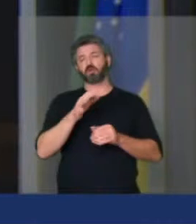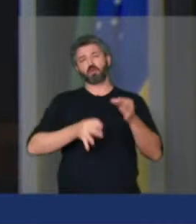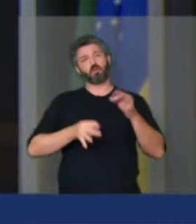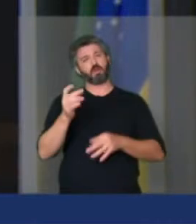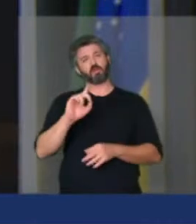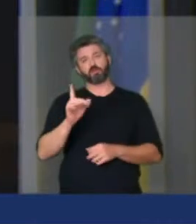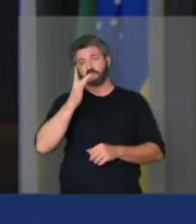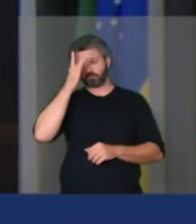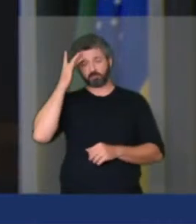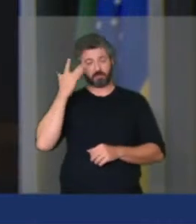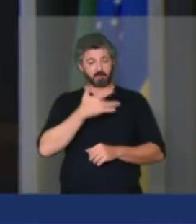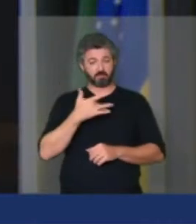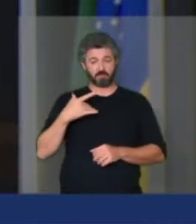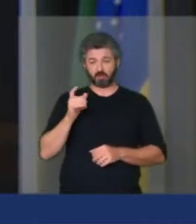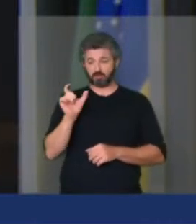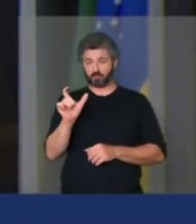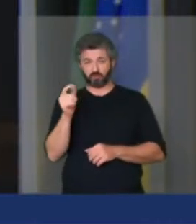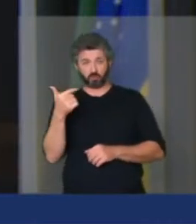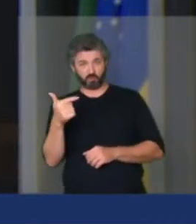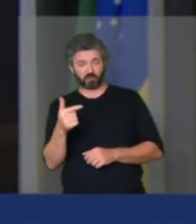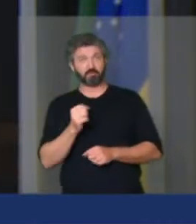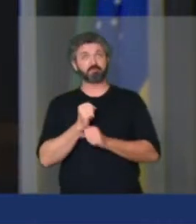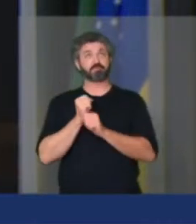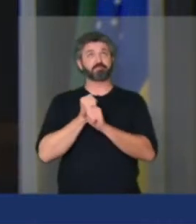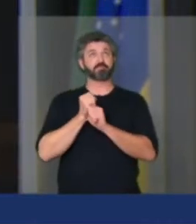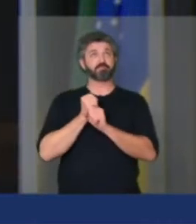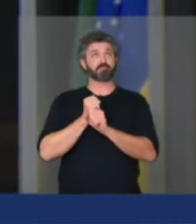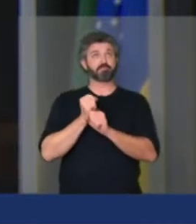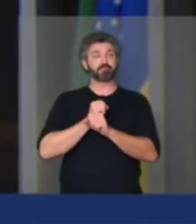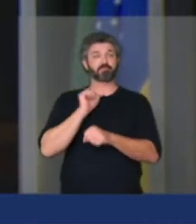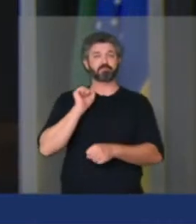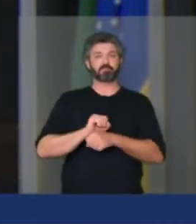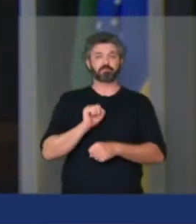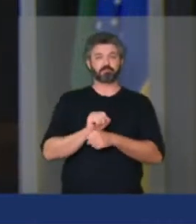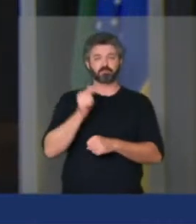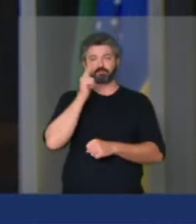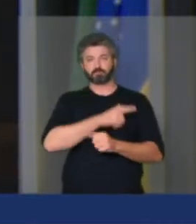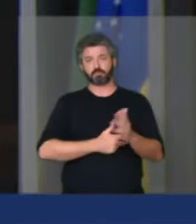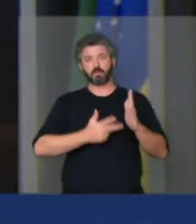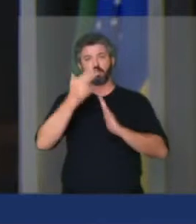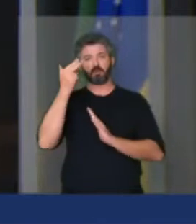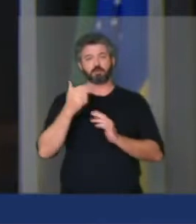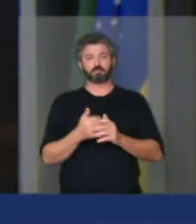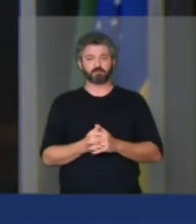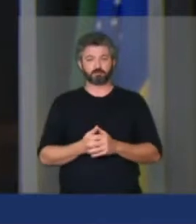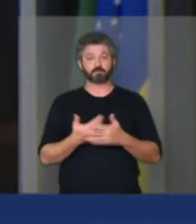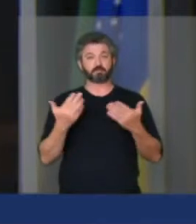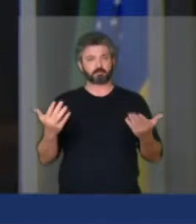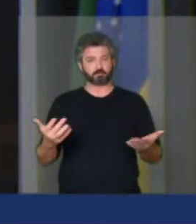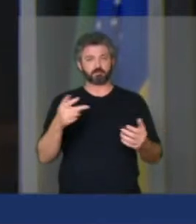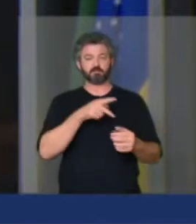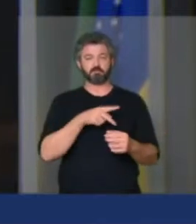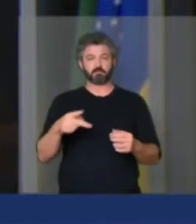SAÚDE FICAR ANOS ESPERANDO O PROCEDIMENTO. E AÍ COMO PRESIDENTE DA FRENTE PARLAMENTAR EM DEFESA DAS CIRURGIAS ELETIVAS, QUERIA QUE NÓS DEBATÊSSEMOS, DISCUTISSE